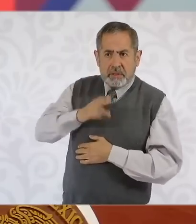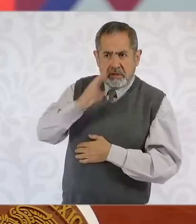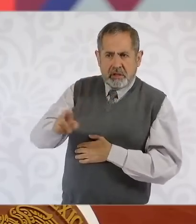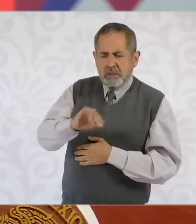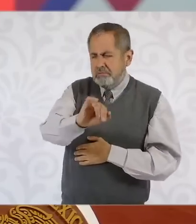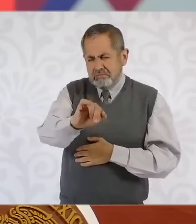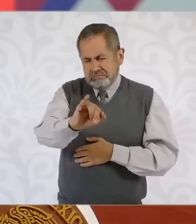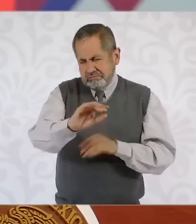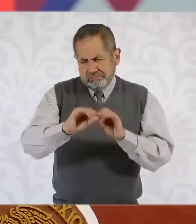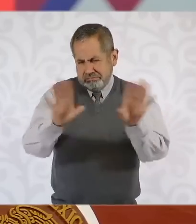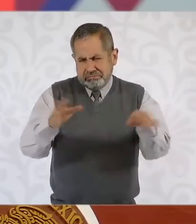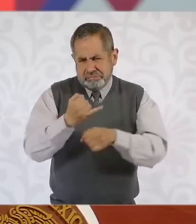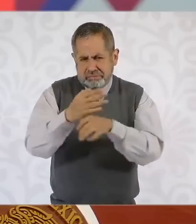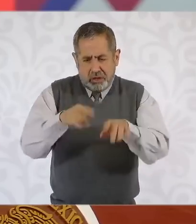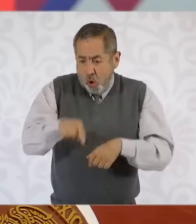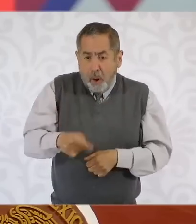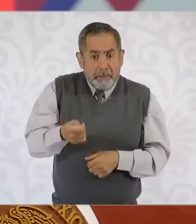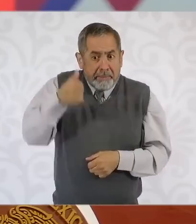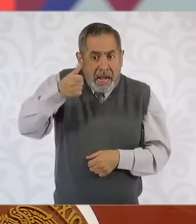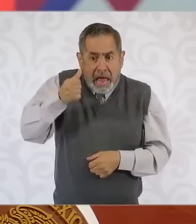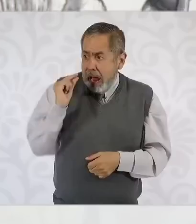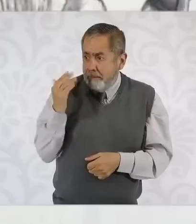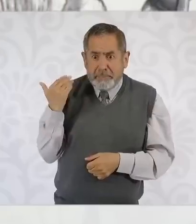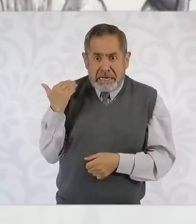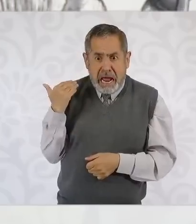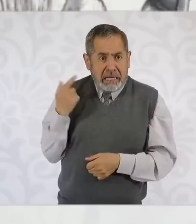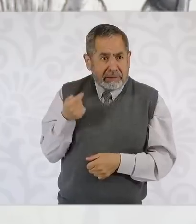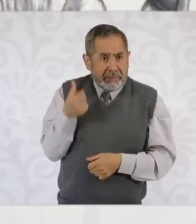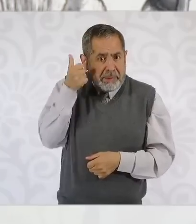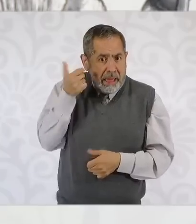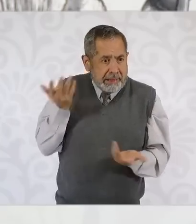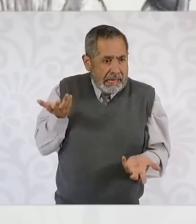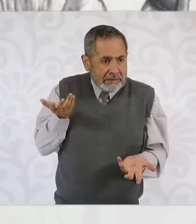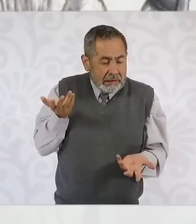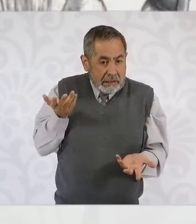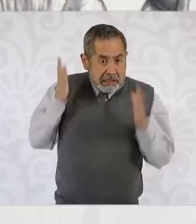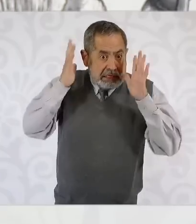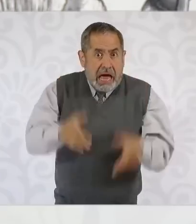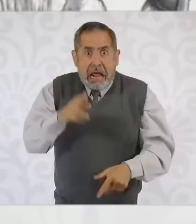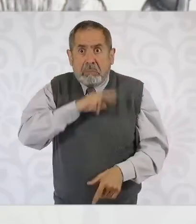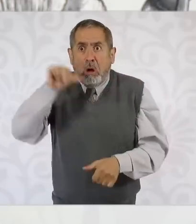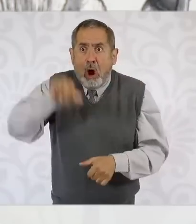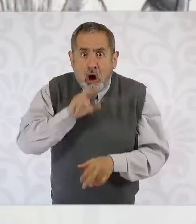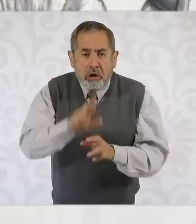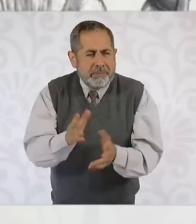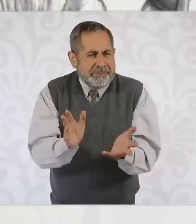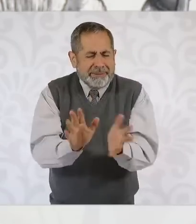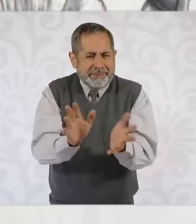es la primera conversación que ocurrió hace unos minutos minutos y ahí pues evidentemente estaremos